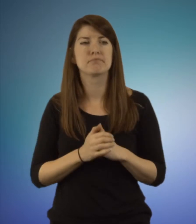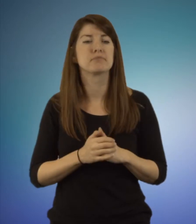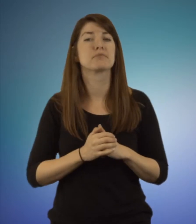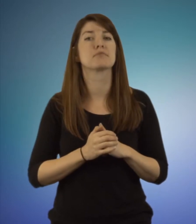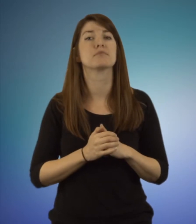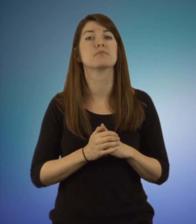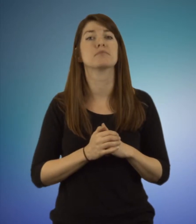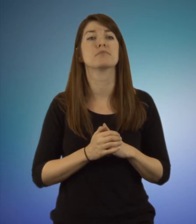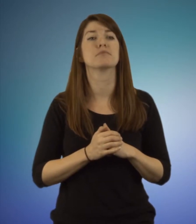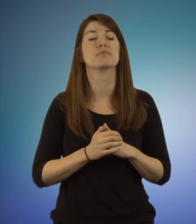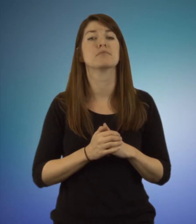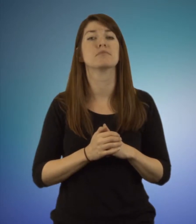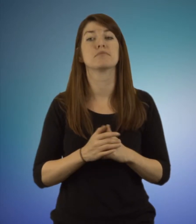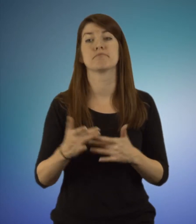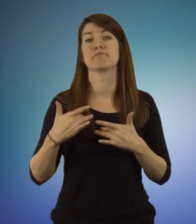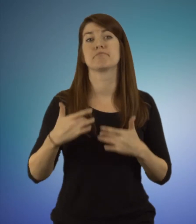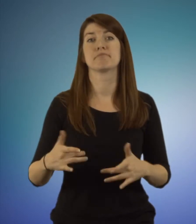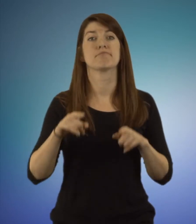para caminar y motrices, cosas por el estilo.